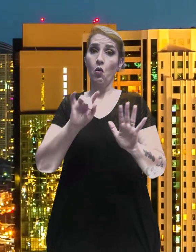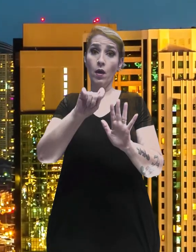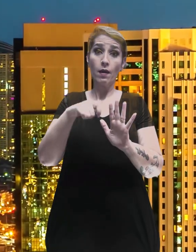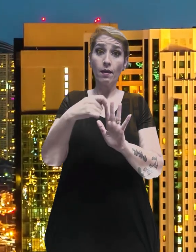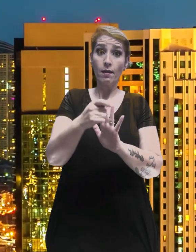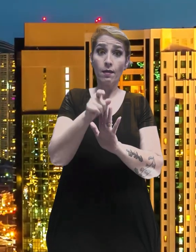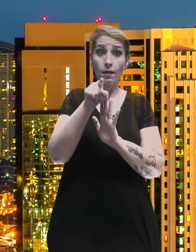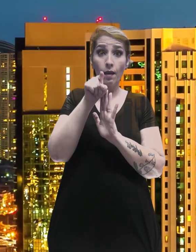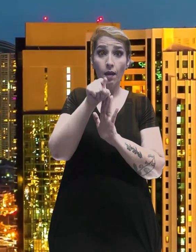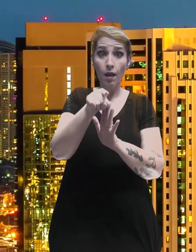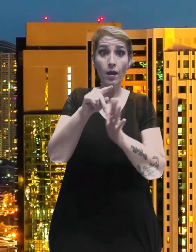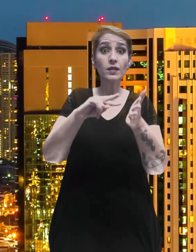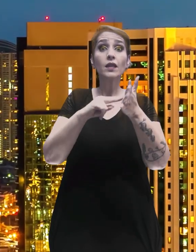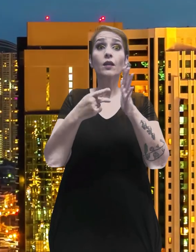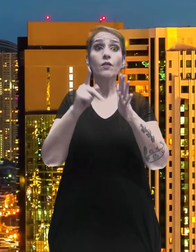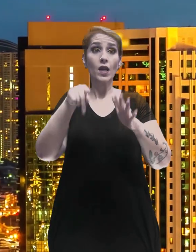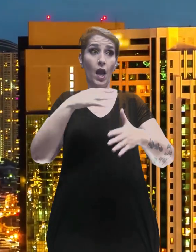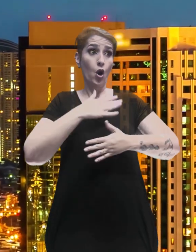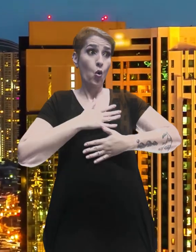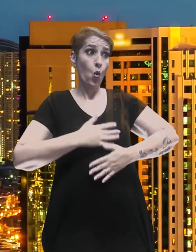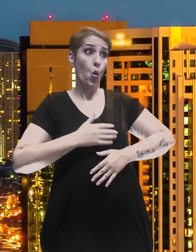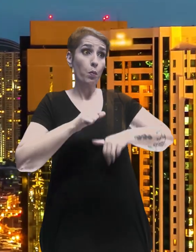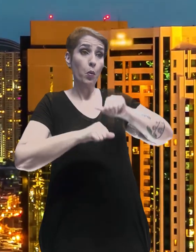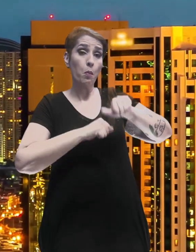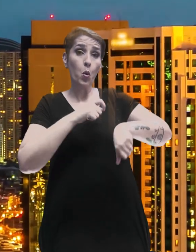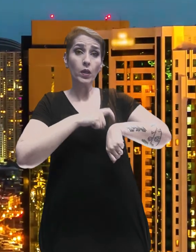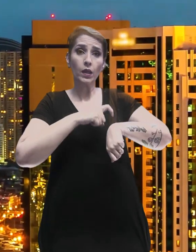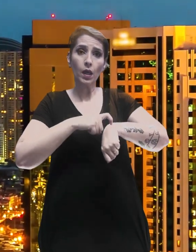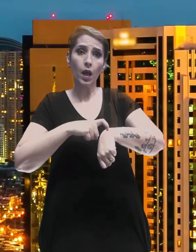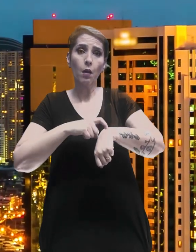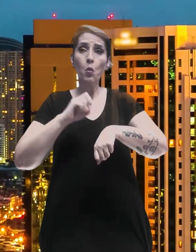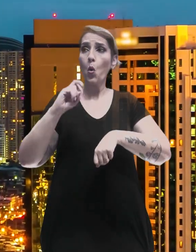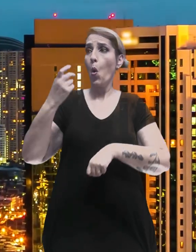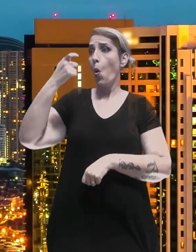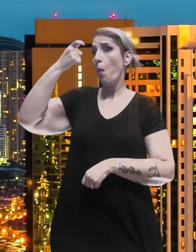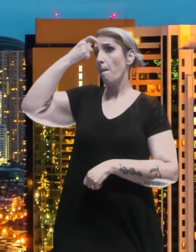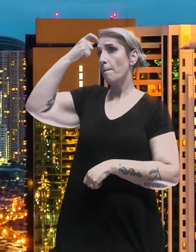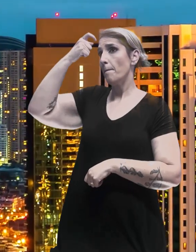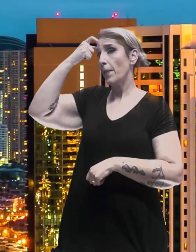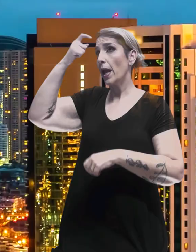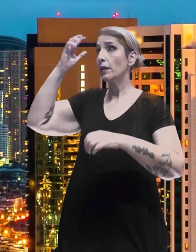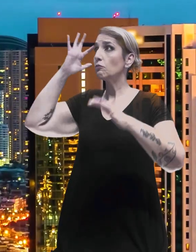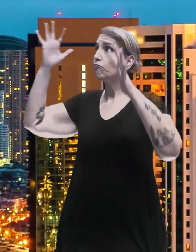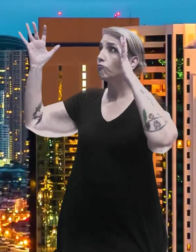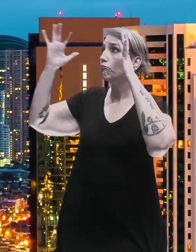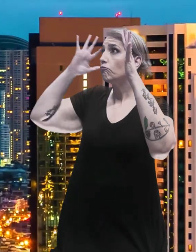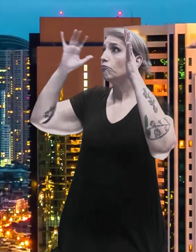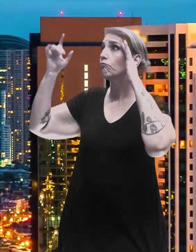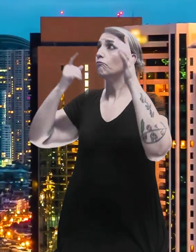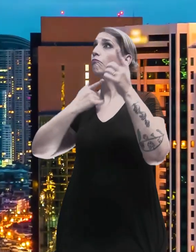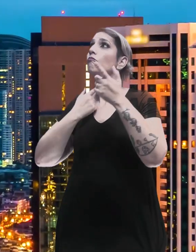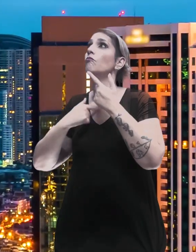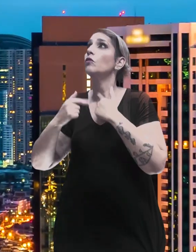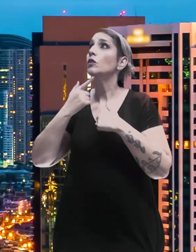Quem você é... não é o corpo que muda com o tempo, nem a mente que flutua entre desejos e medos.